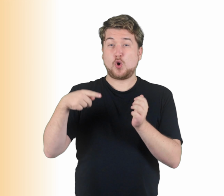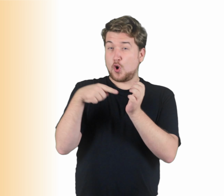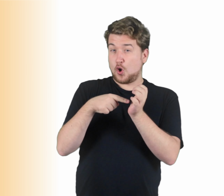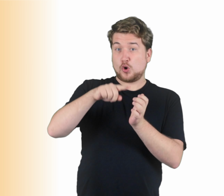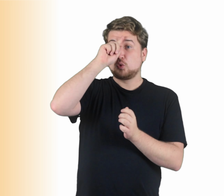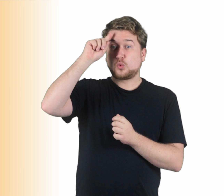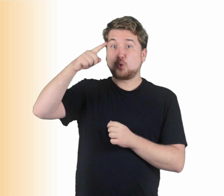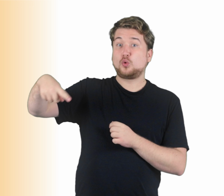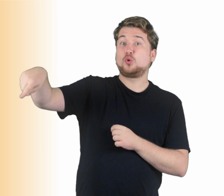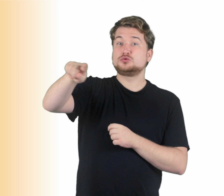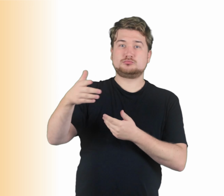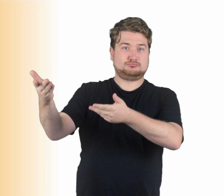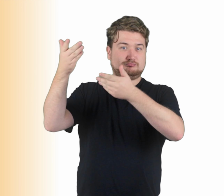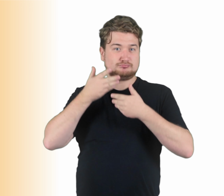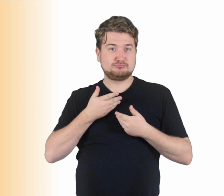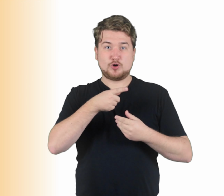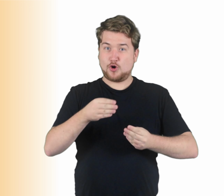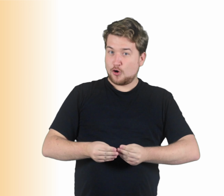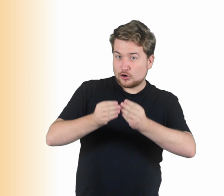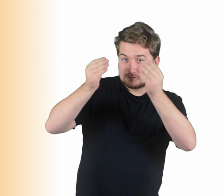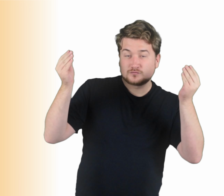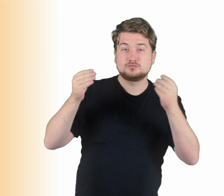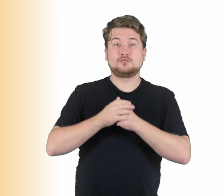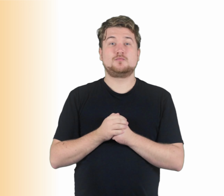To ludzie pchają nas do rozwoju.